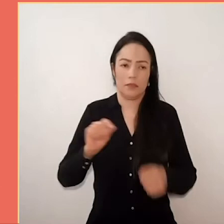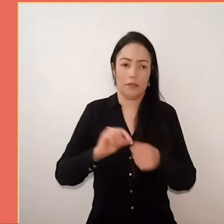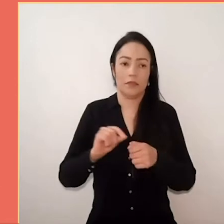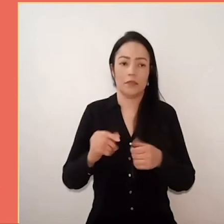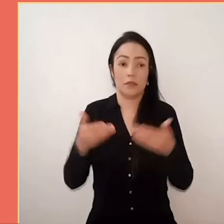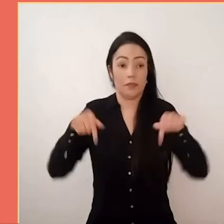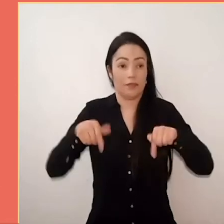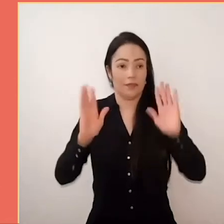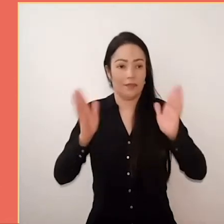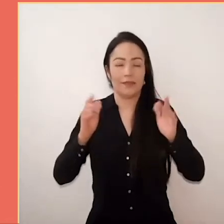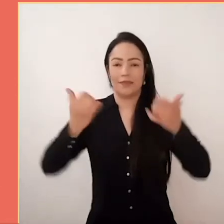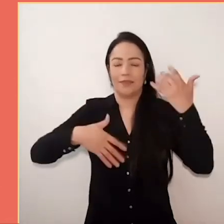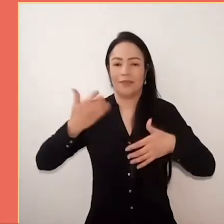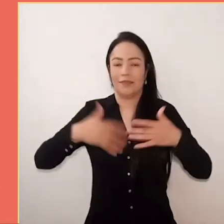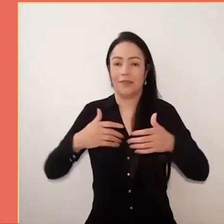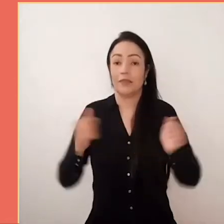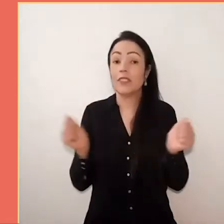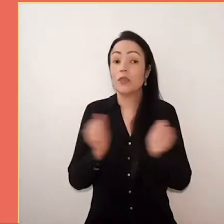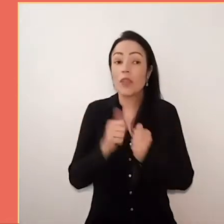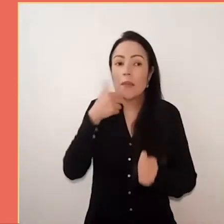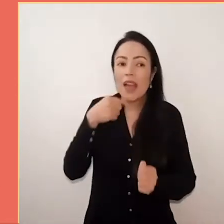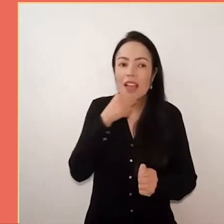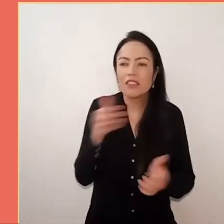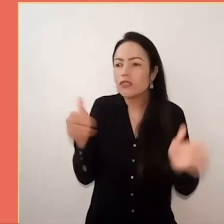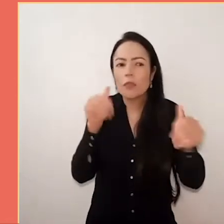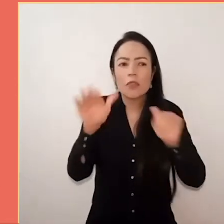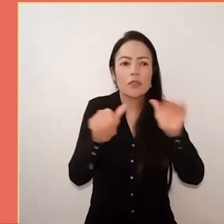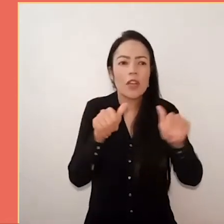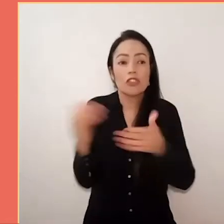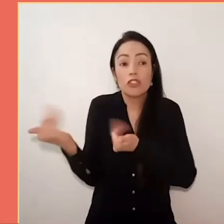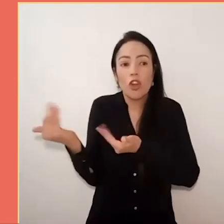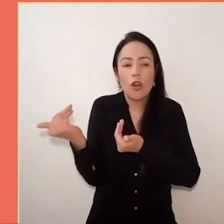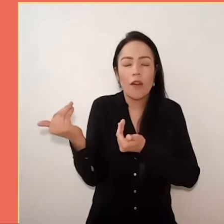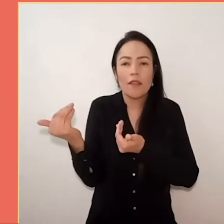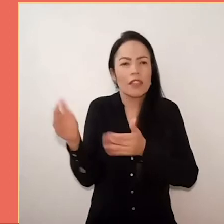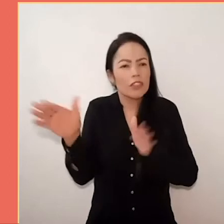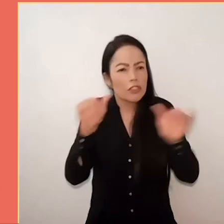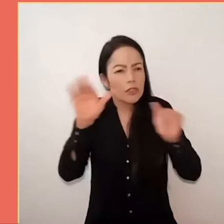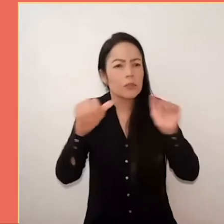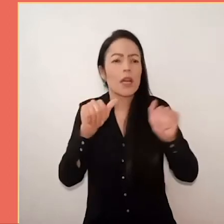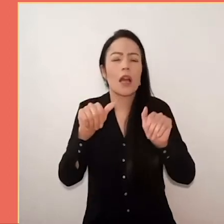Que junta mães, junta jovens, junta pessoas da cozinha em torno da literatura.